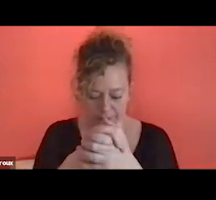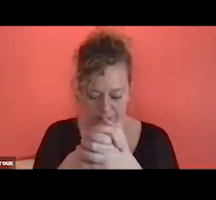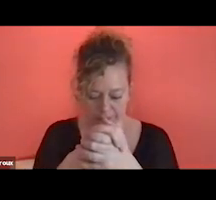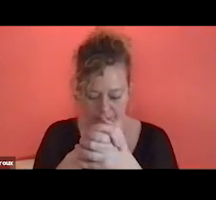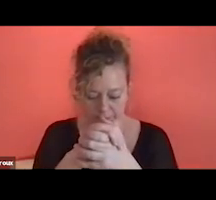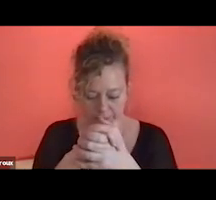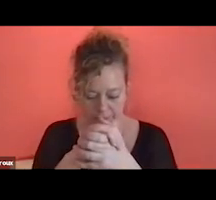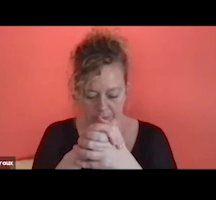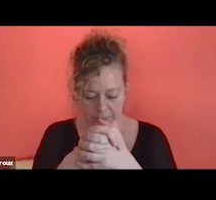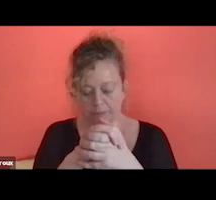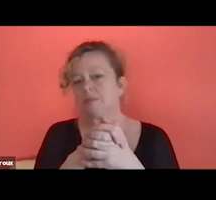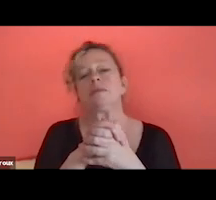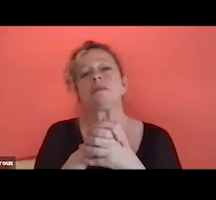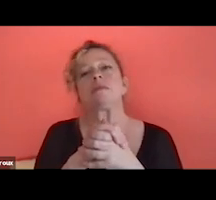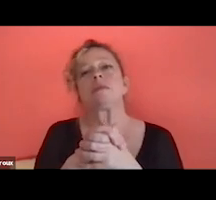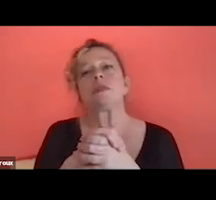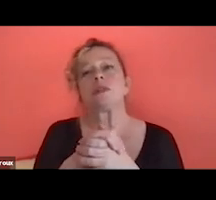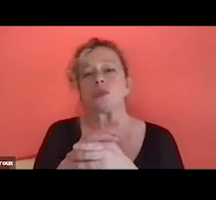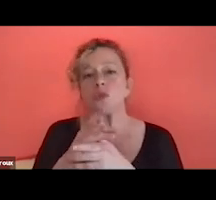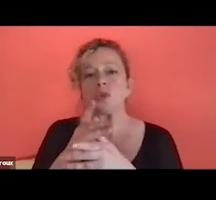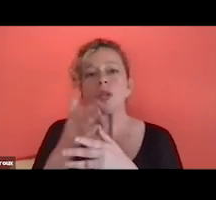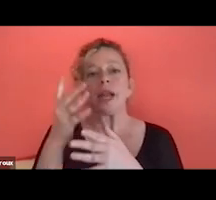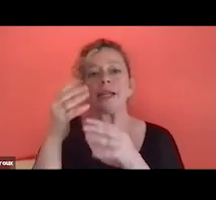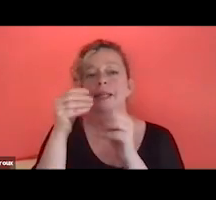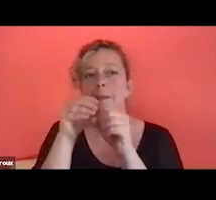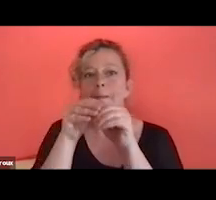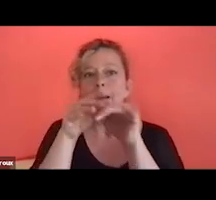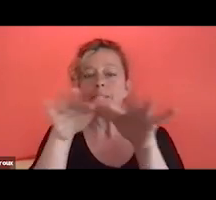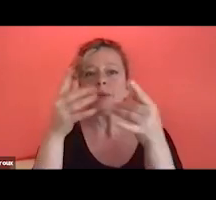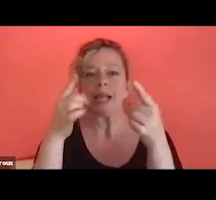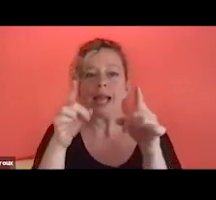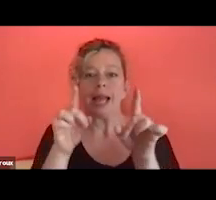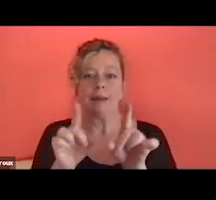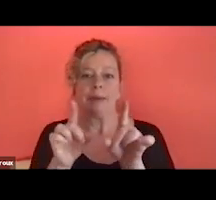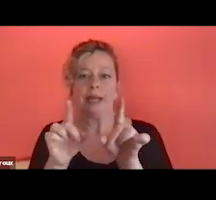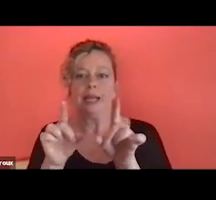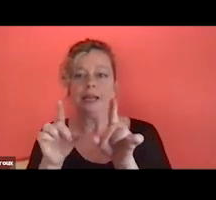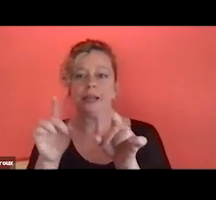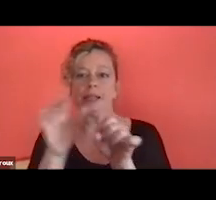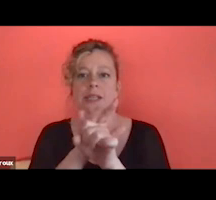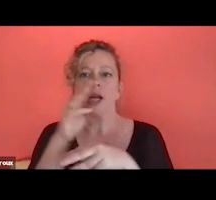A medida que la pandemia se estaba afianzando, por supuesto, prácticamente todo el mundo estaba